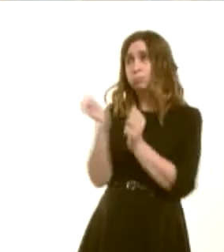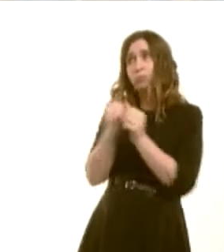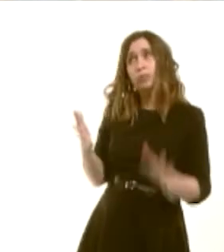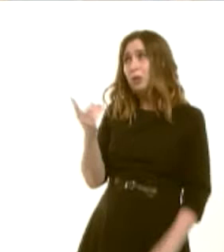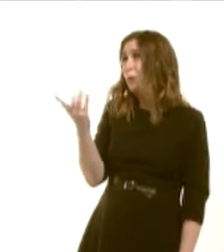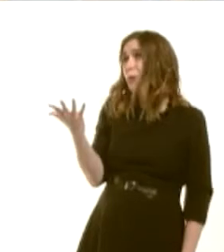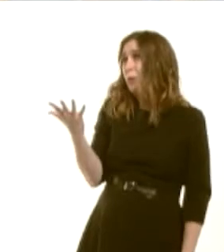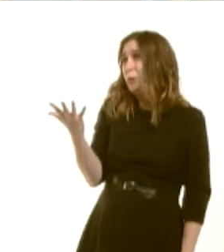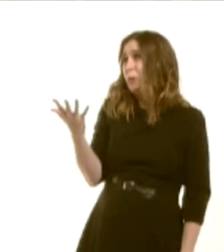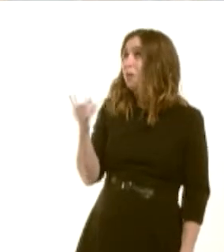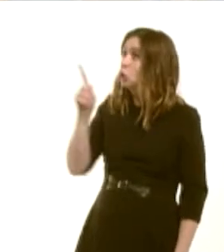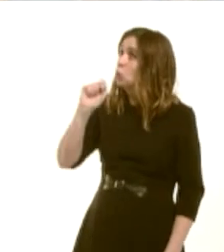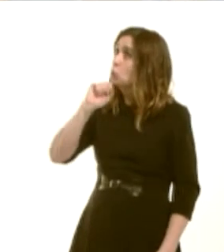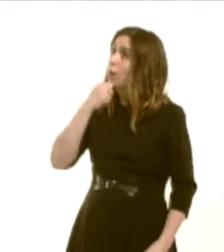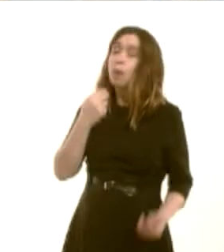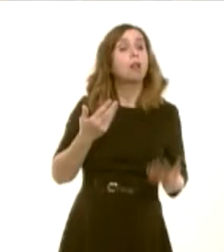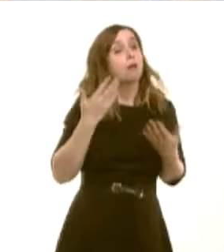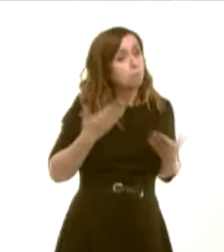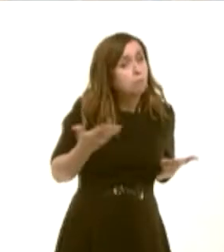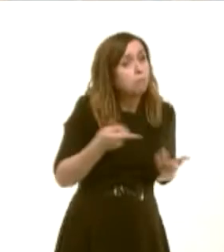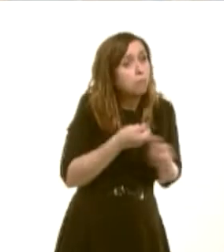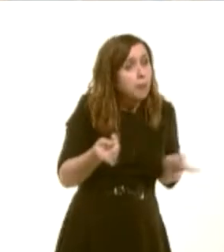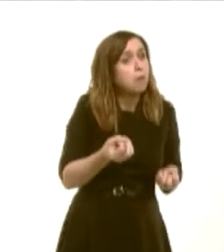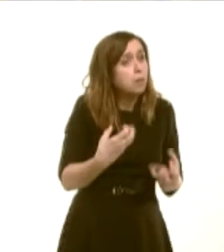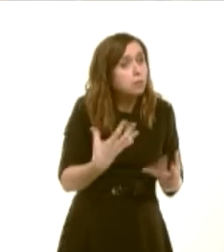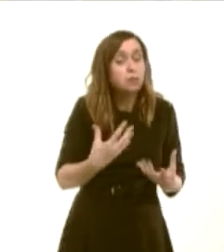yn unol ‚ír cymunedau lleol hynny. Felly, maeír cynghorau sir yn anghytuno ‚ír hyn